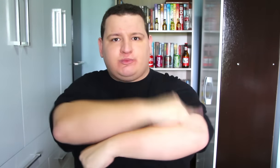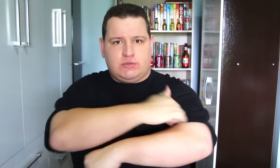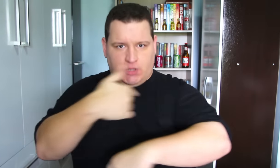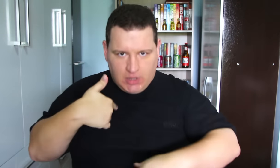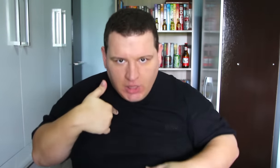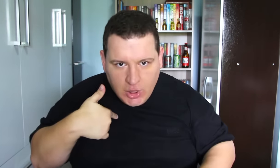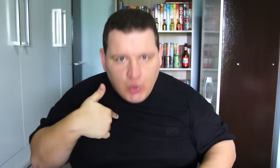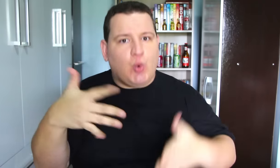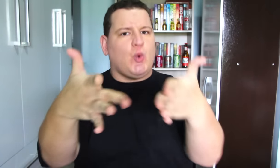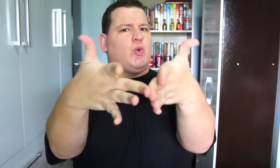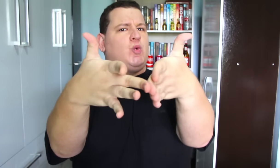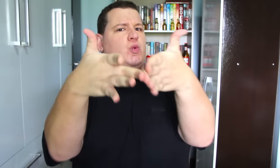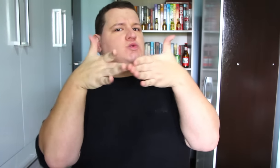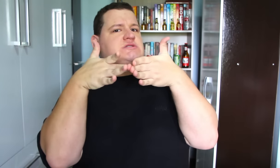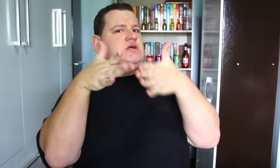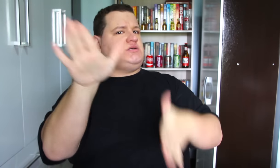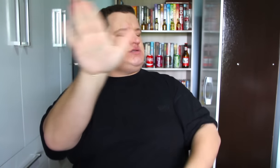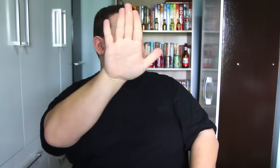Eu??? Dá licença!!!